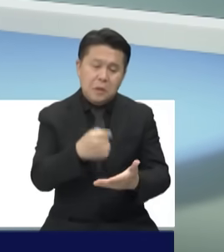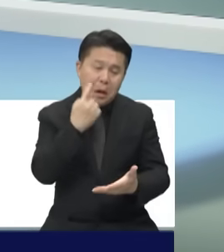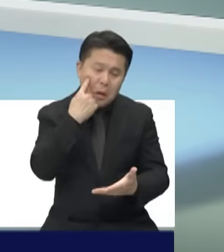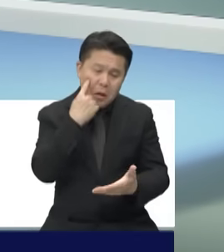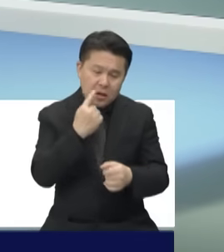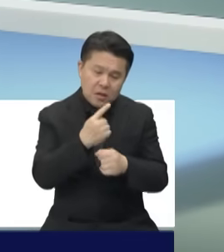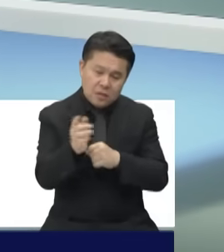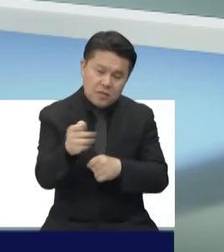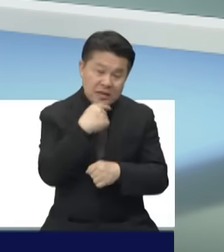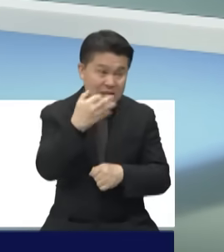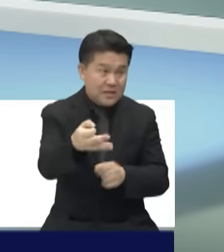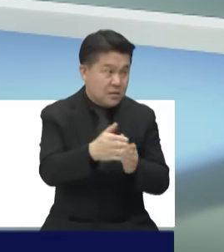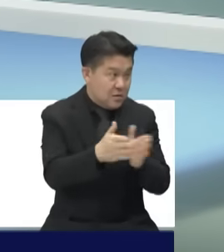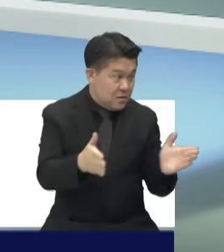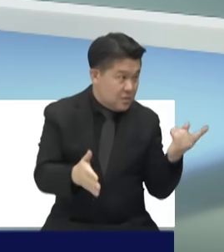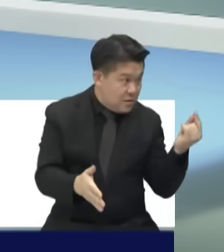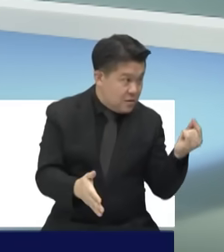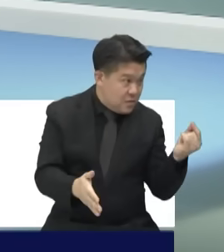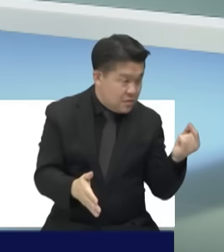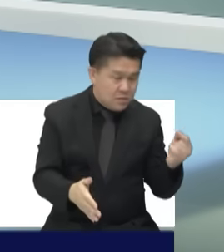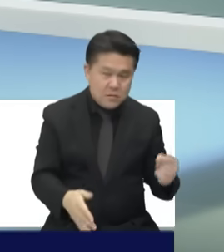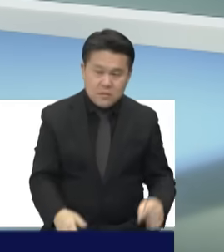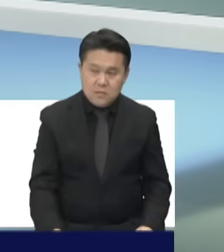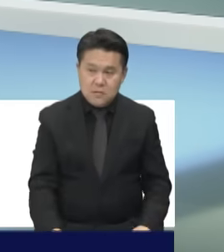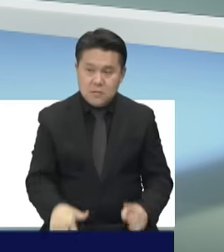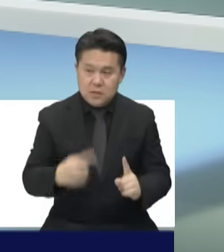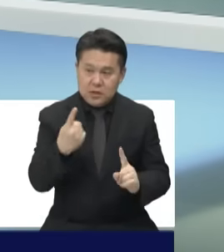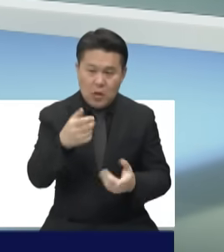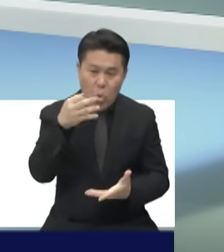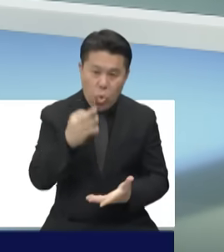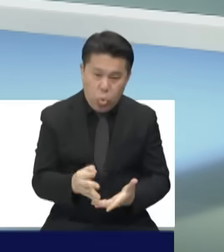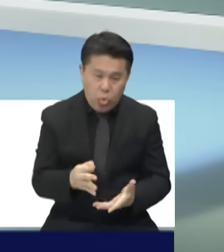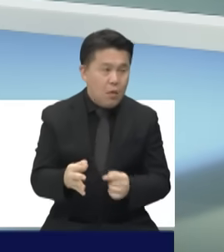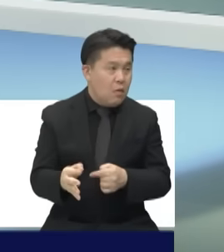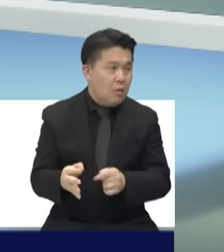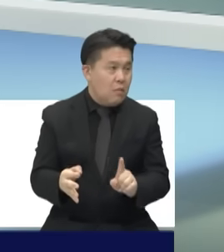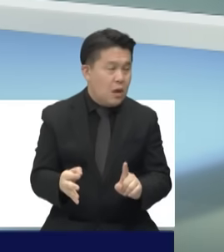적자가 된다는 거였잖아요. 그러면 이제 1조 가까이 보험료 수입이